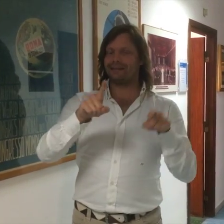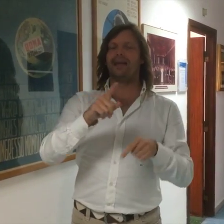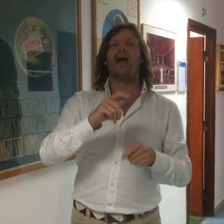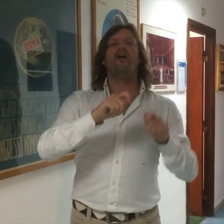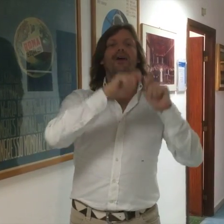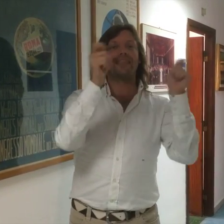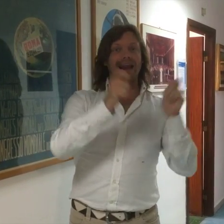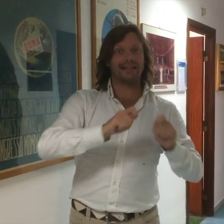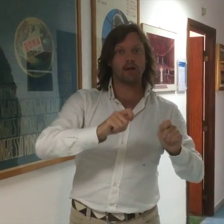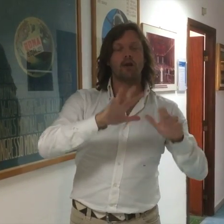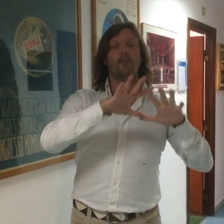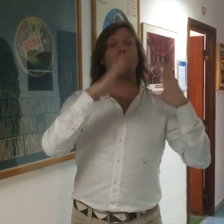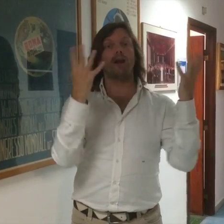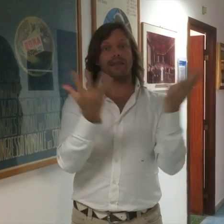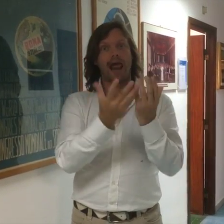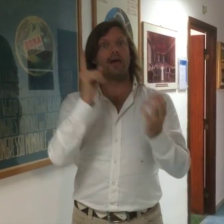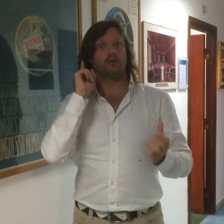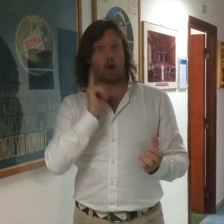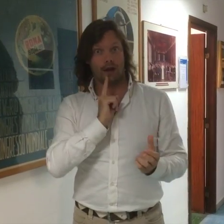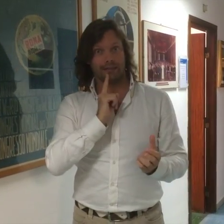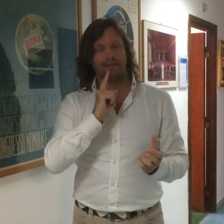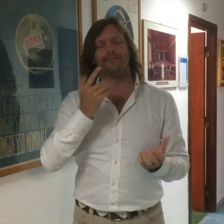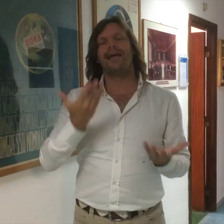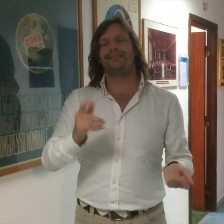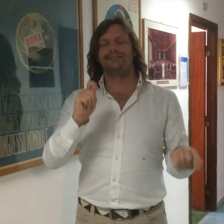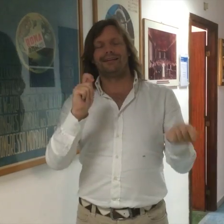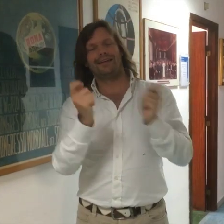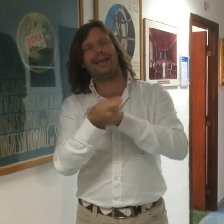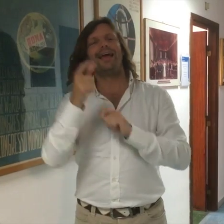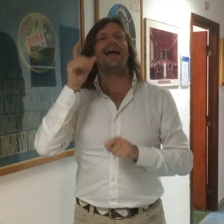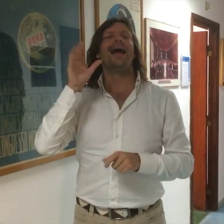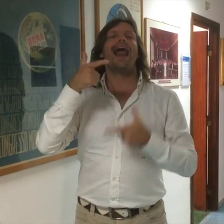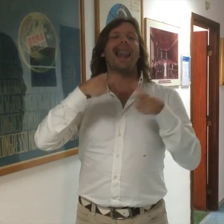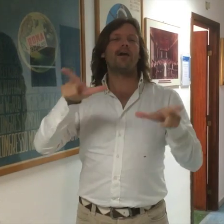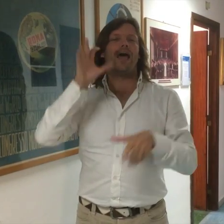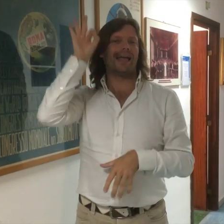diversamente: Federazione Mondiale dei Sordi, adesso la denominazione diversa, in lingua inglese: